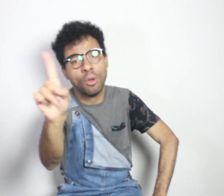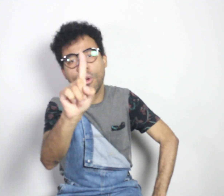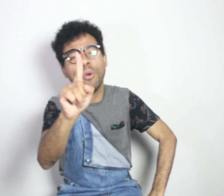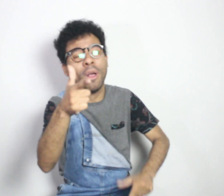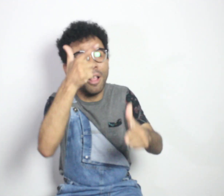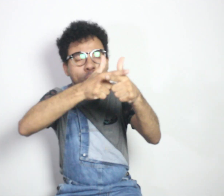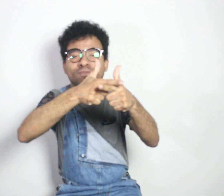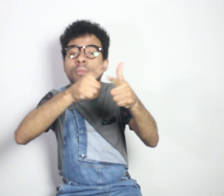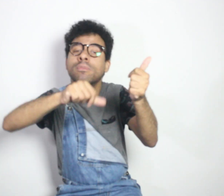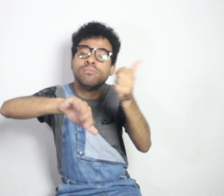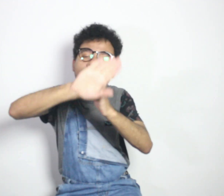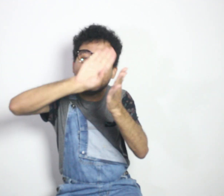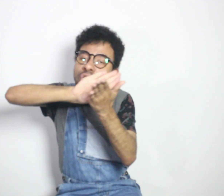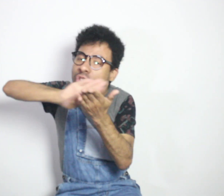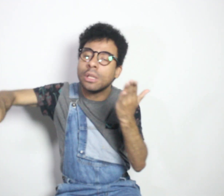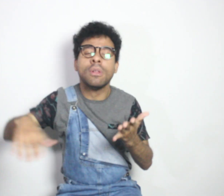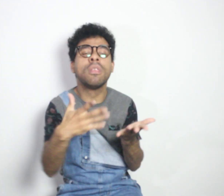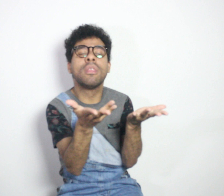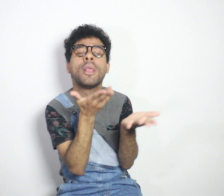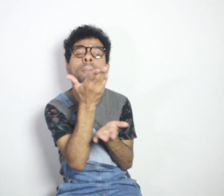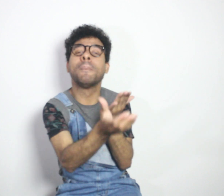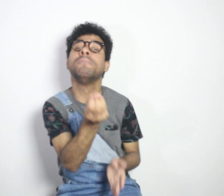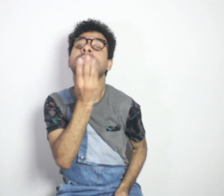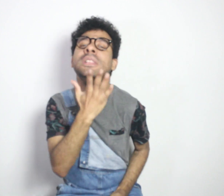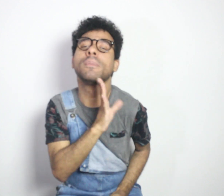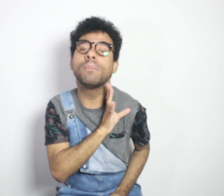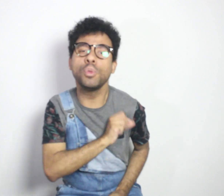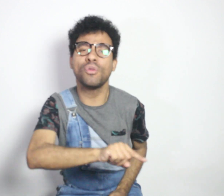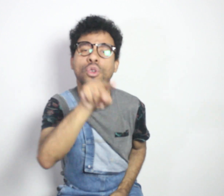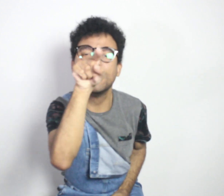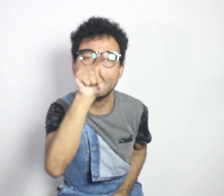Não provoca ! tirar! Carinho bem! É amor você!